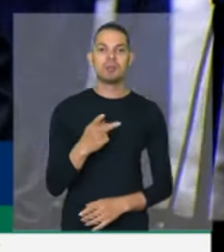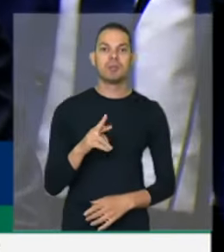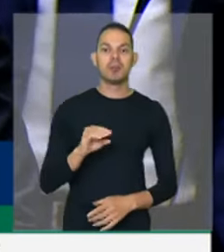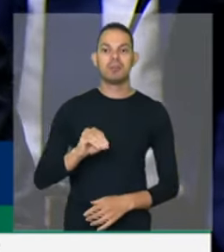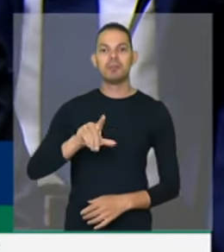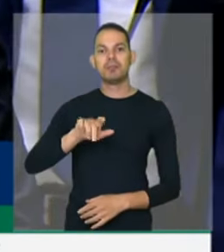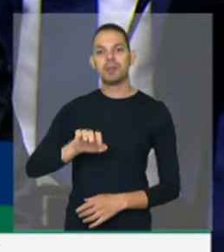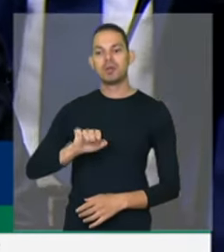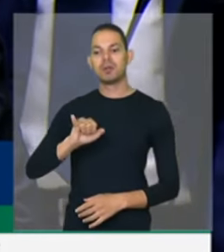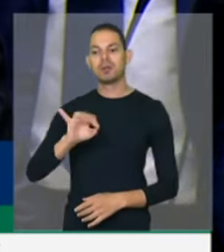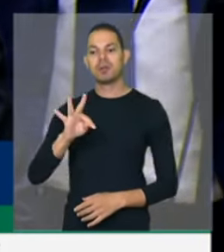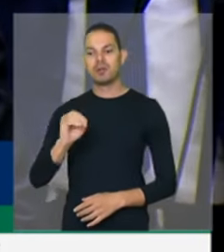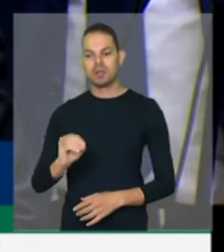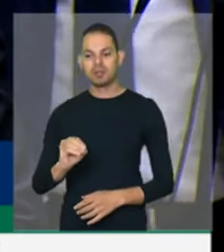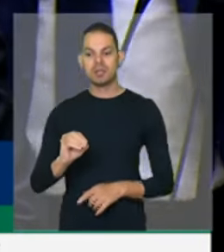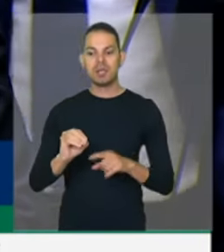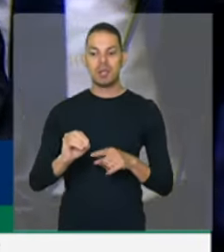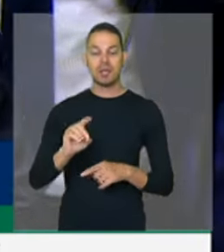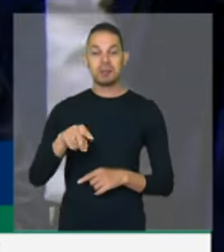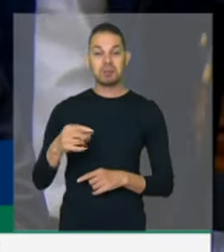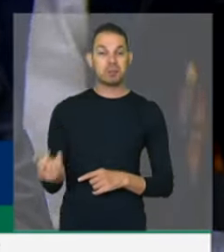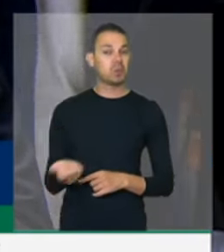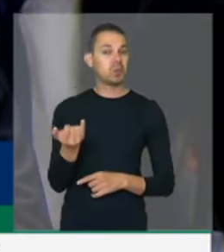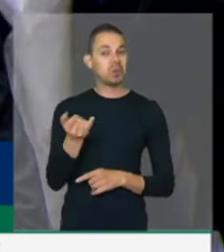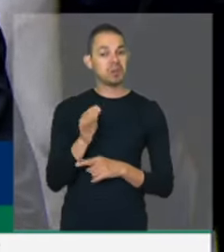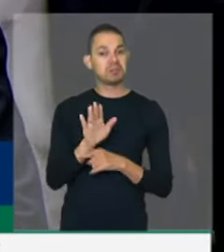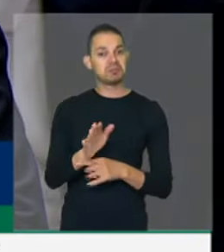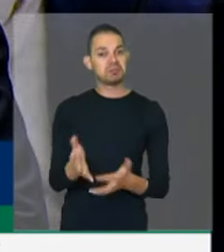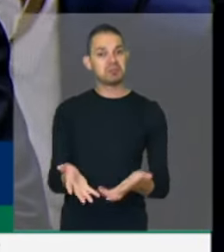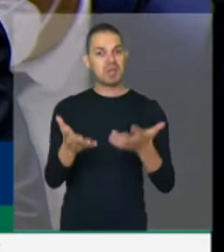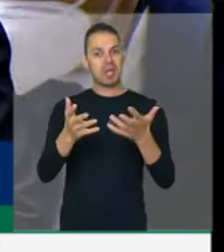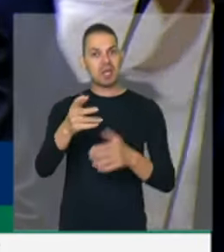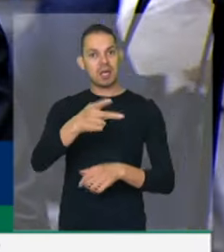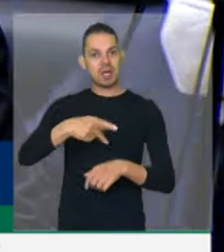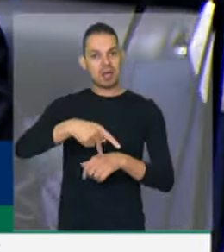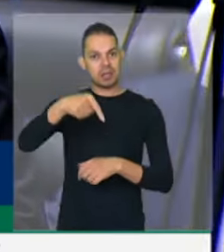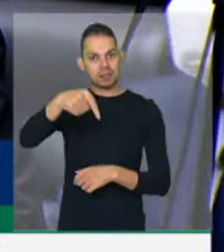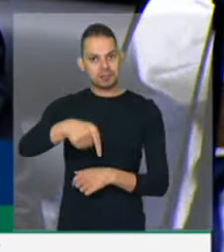S.... A GENTE TEM VISTO AÍ REALMENTE O PROBLEMA QUE SE INSTALOU EM TODO O TERRITÓRIO